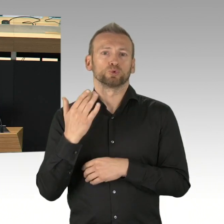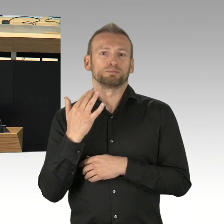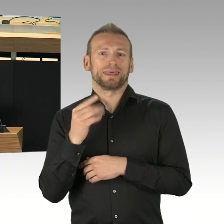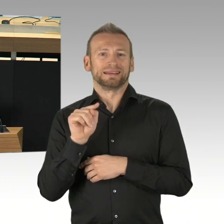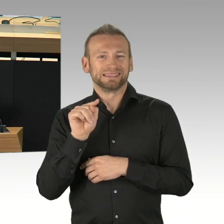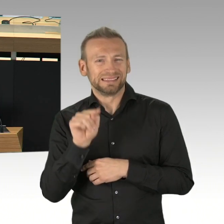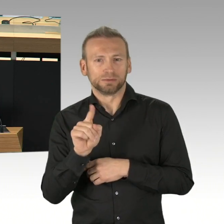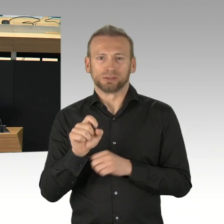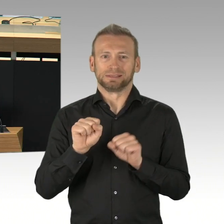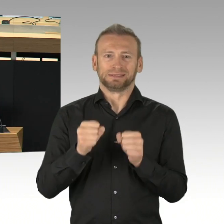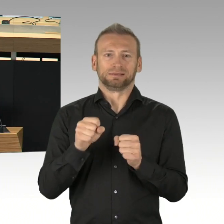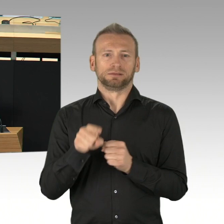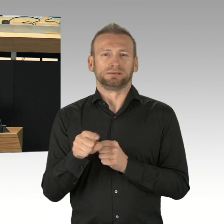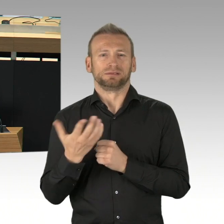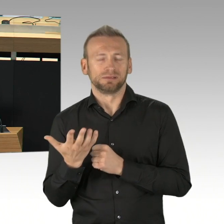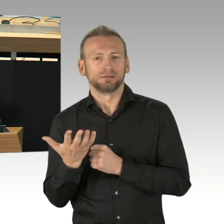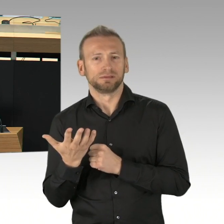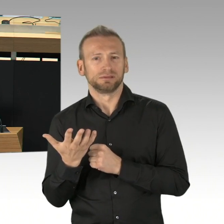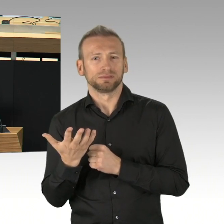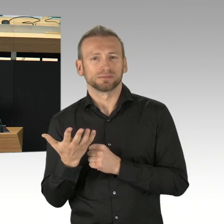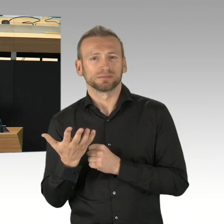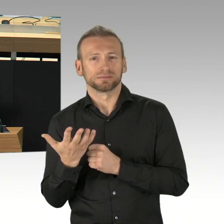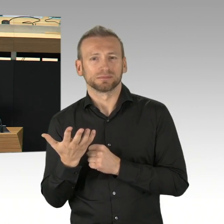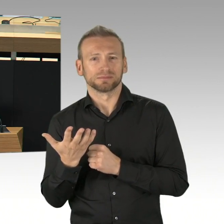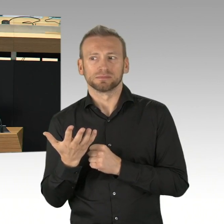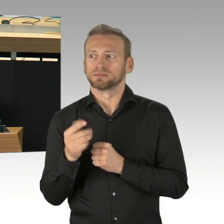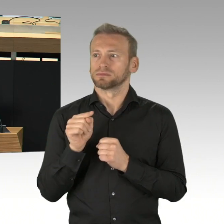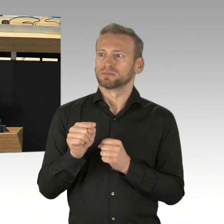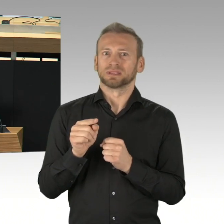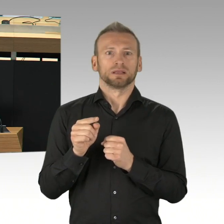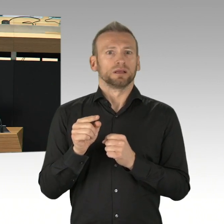die können in andere Städte ziehen zum Investieren,